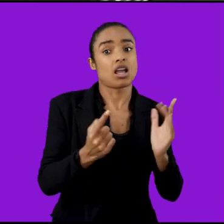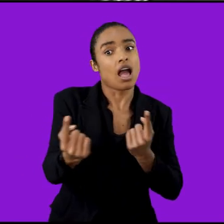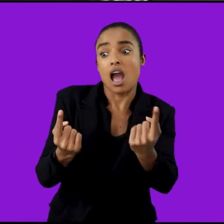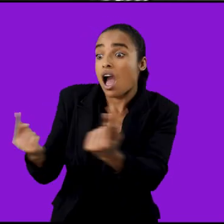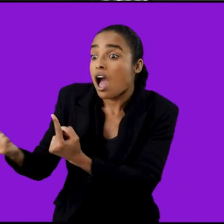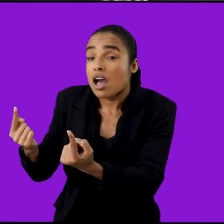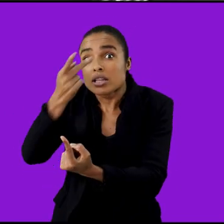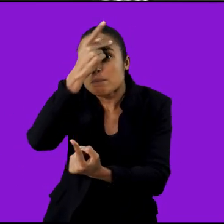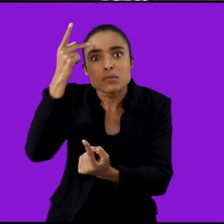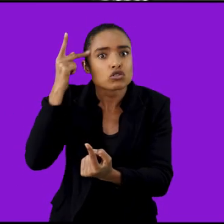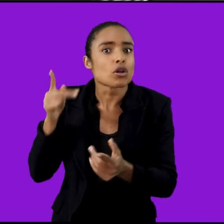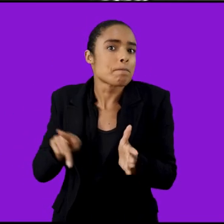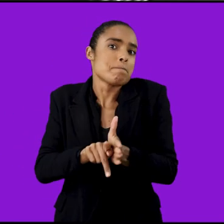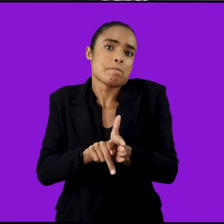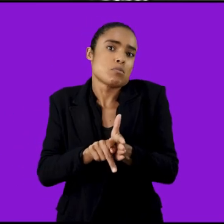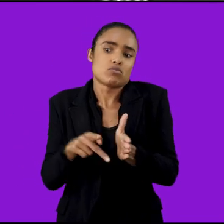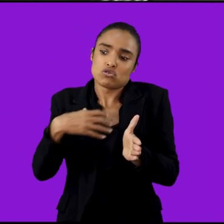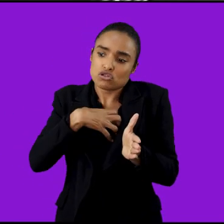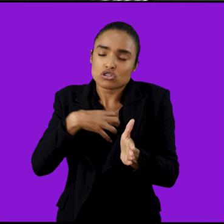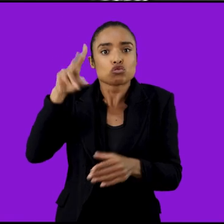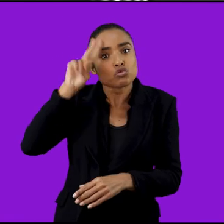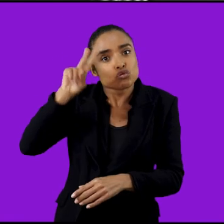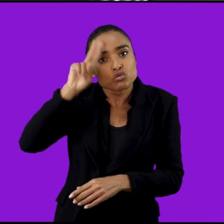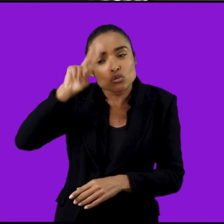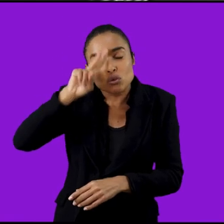tem a sua própria história… e uma das coisas que eu acho que que eu mais aprendi